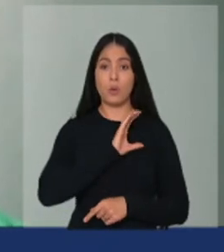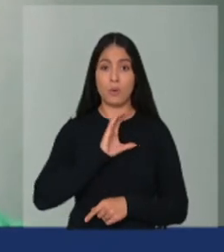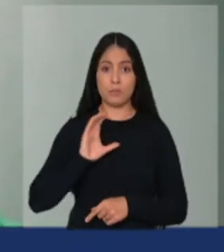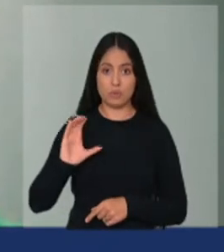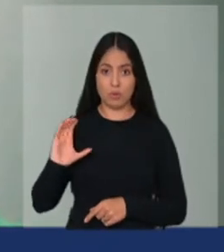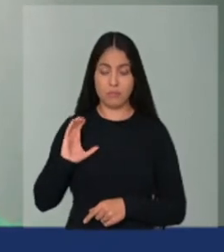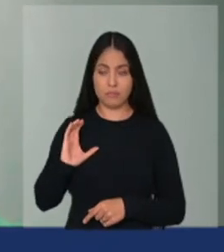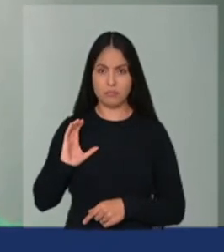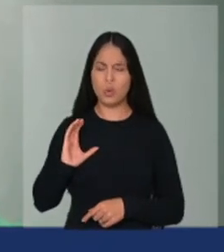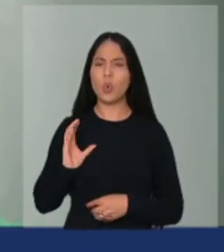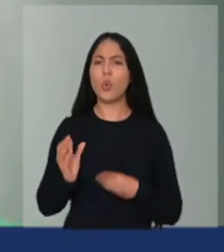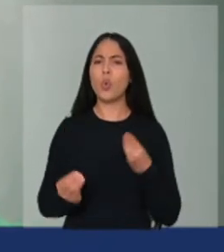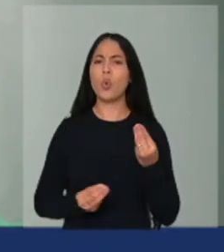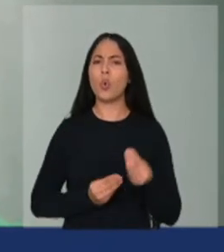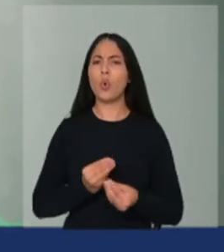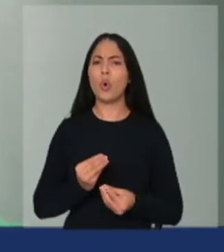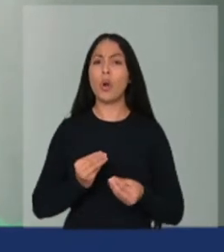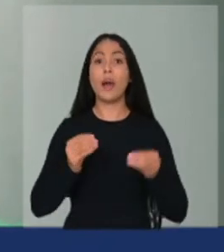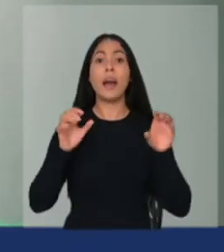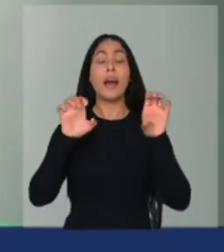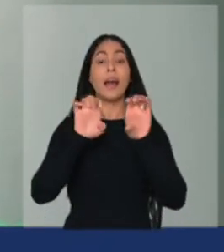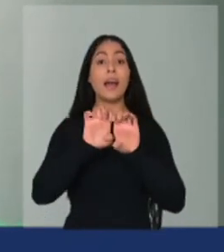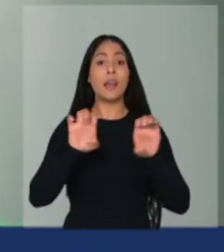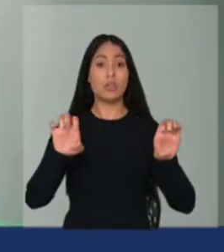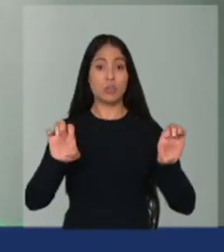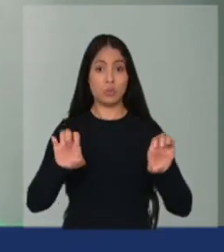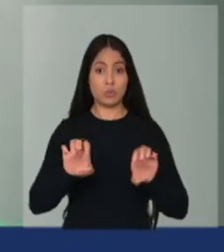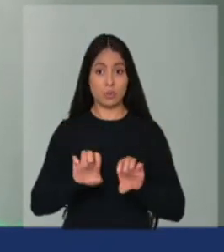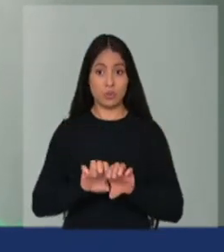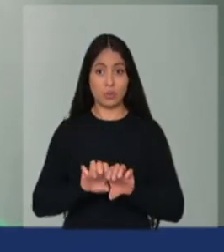GOVERNO COMO EU DISSE HÁ POUCO, REATIVO QUE NÃO